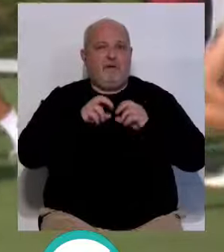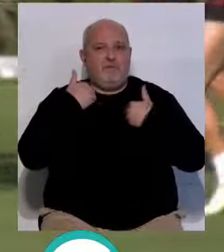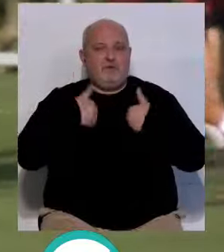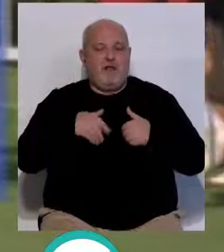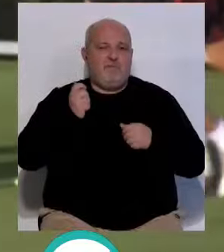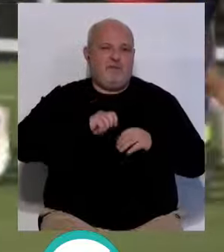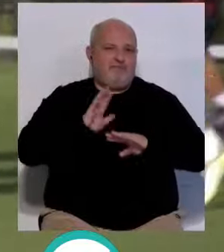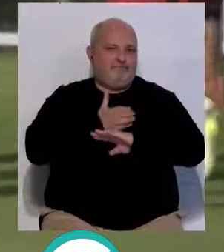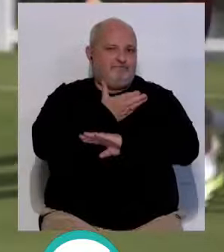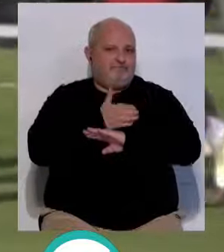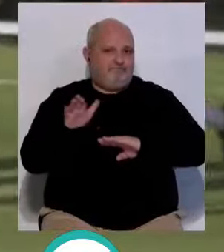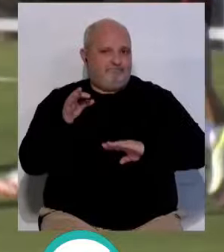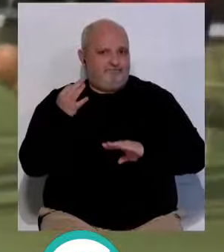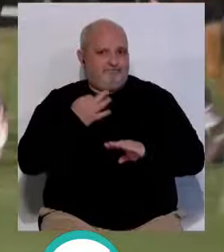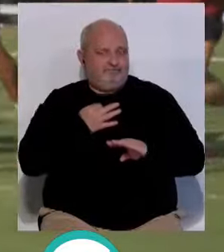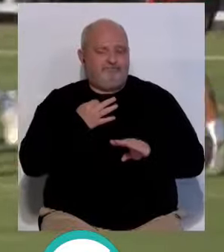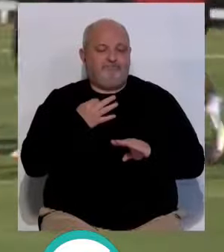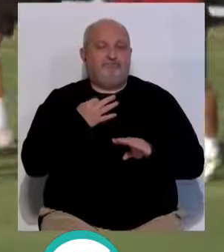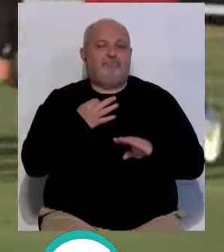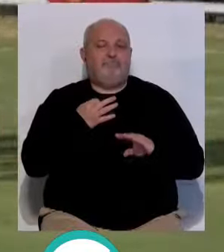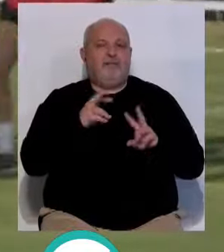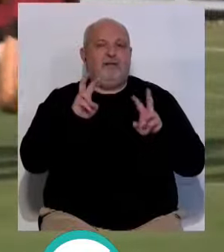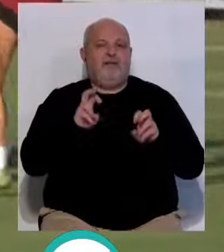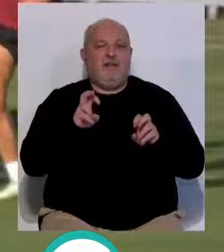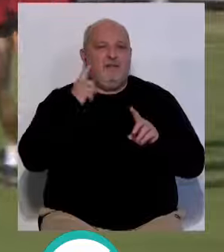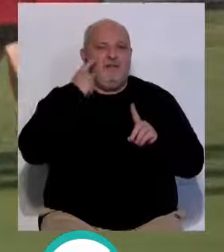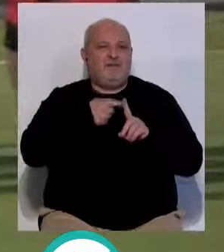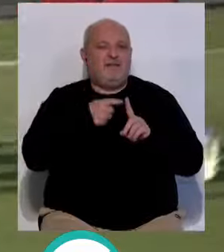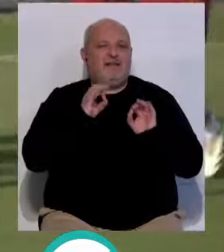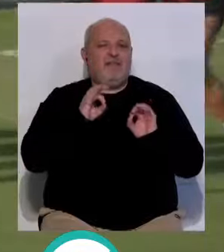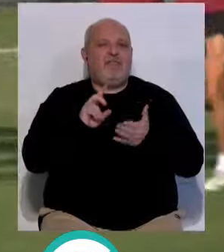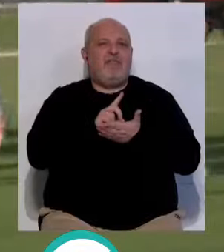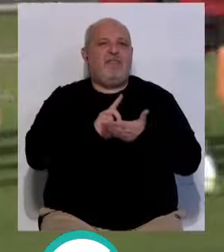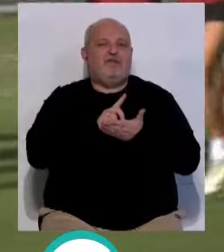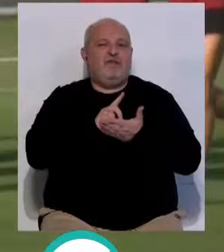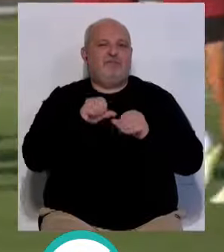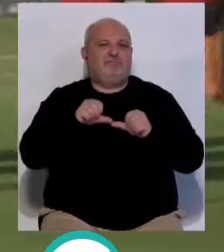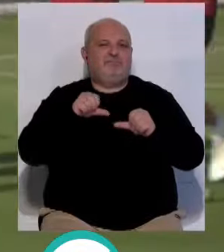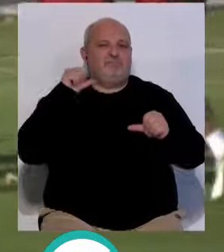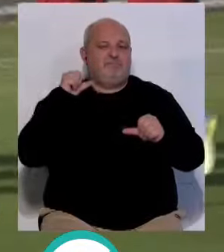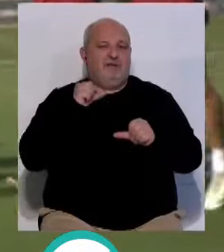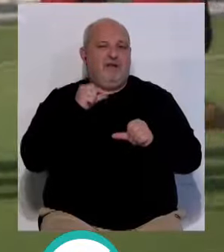profesional aquí estamos hablando objetivamente de los datos y los números que José Mari firma